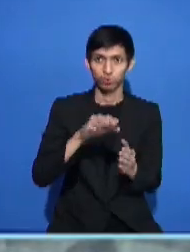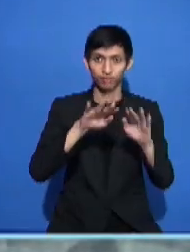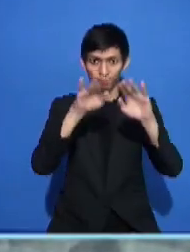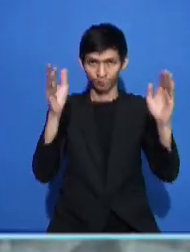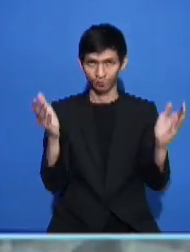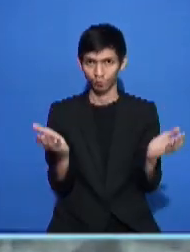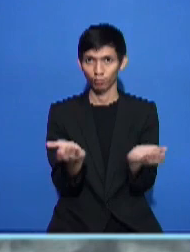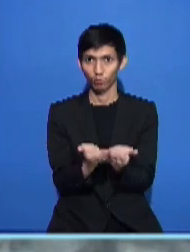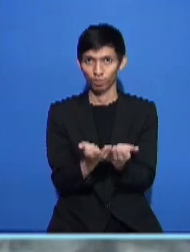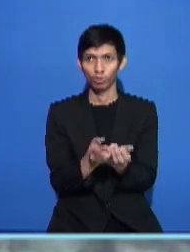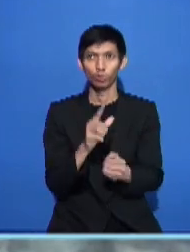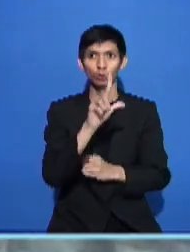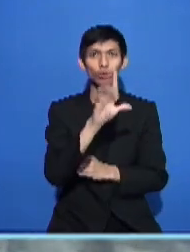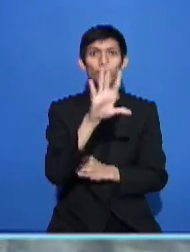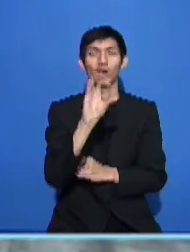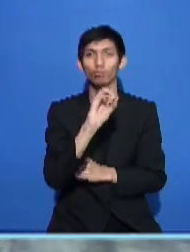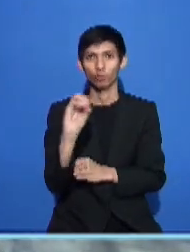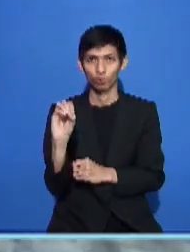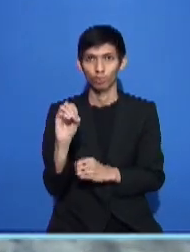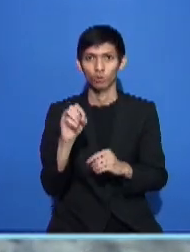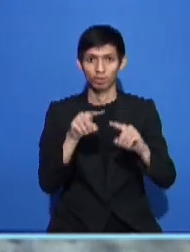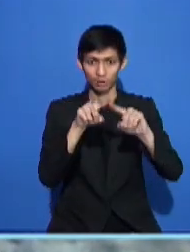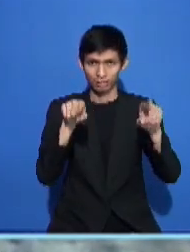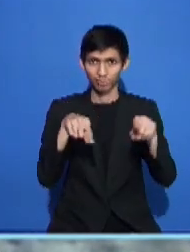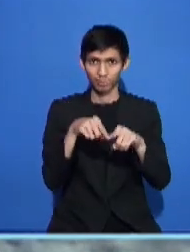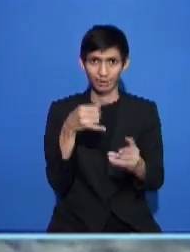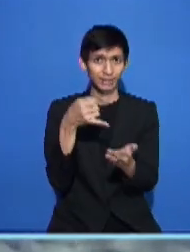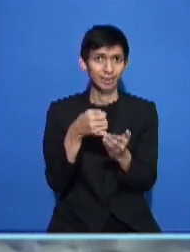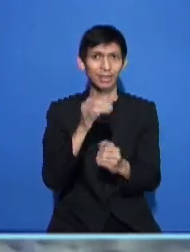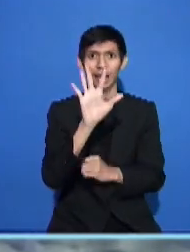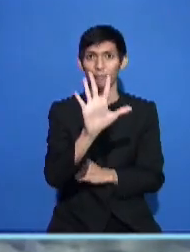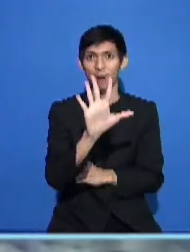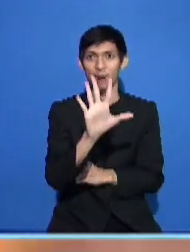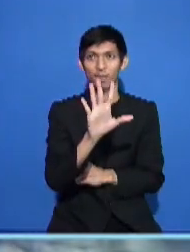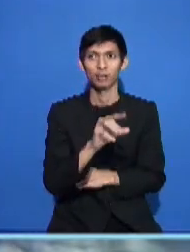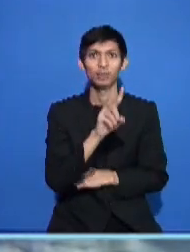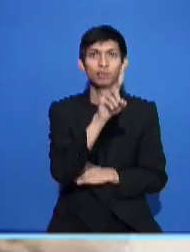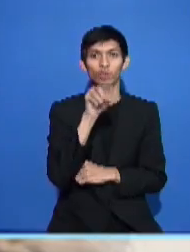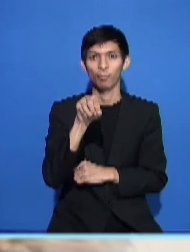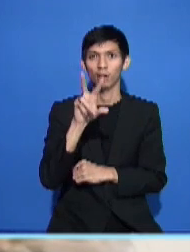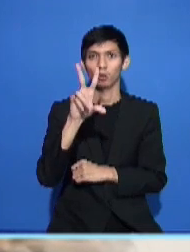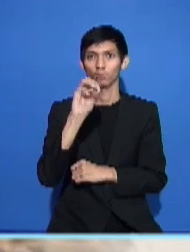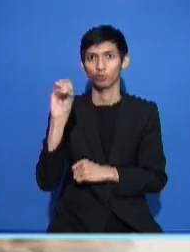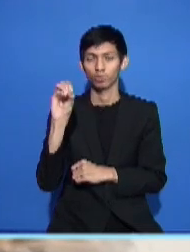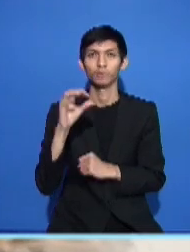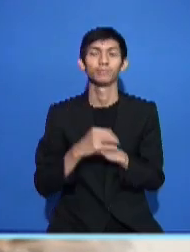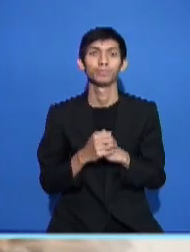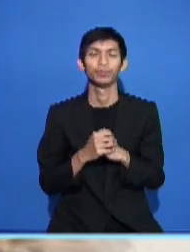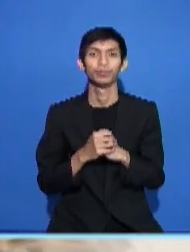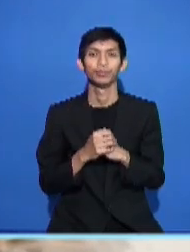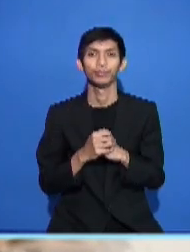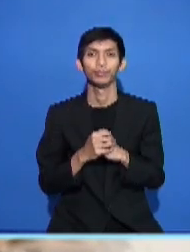ikan di Regi Sewu wulungatus rupiah kue kacang dan melanipun kaum